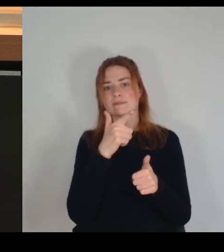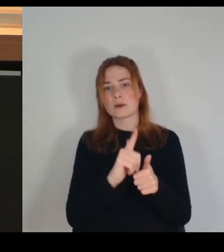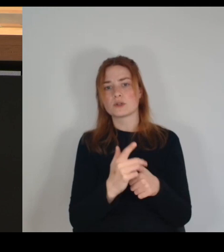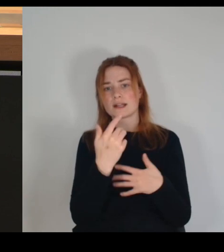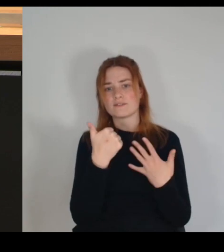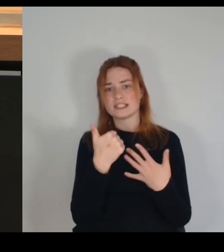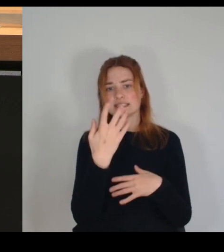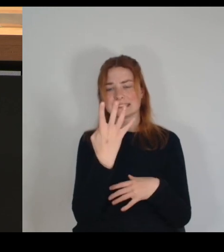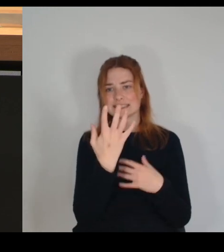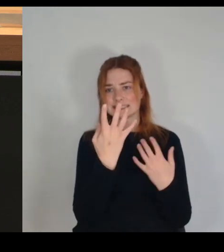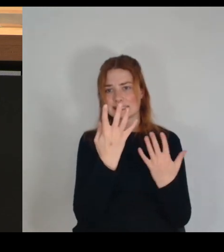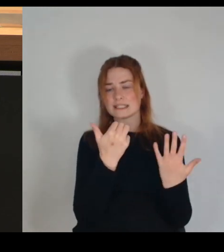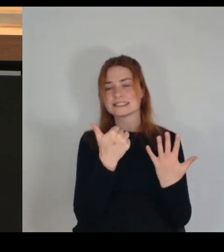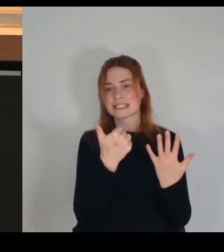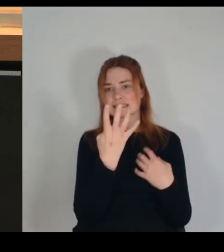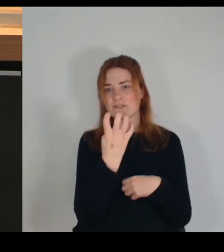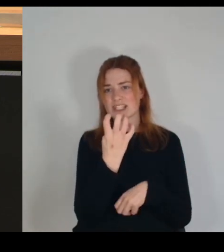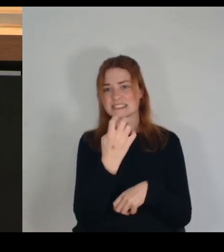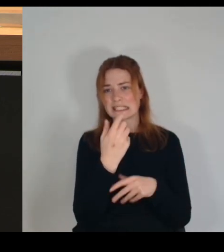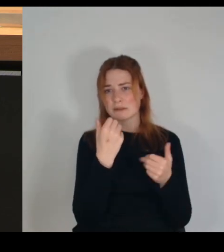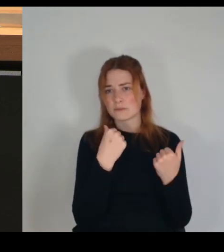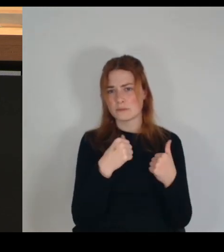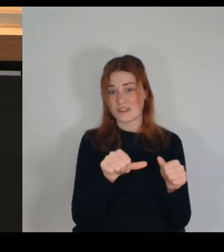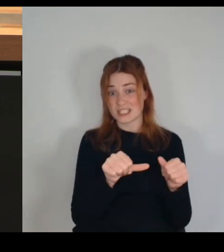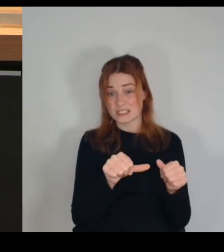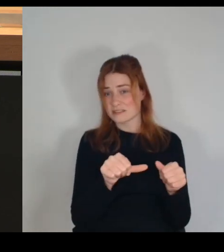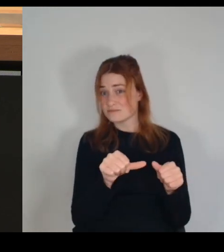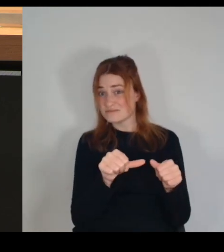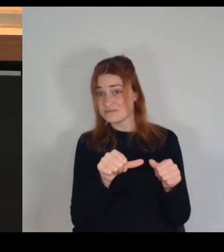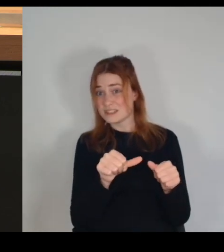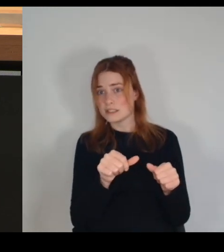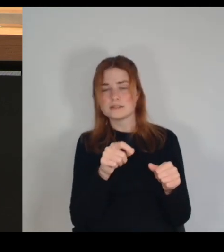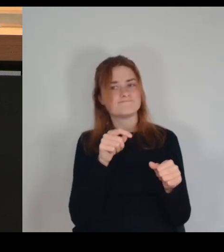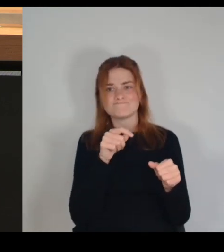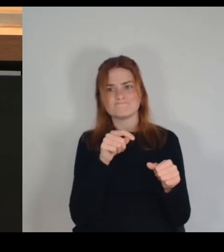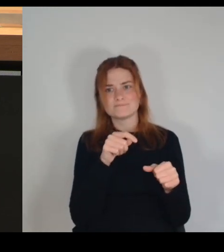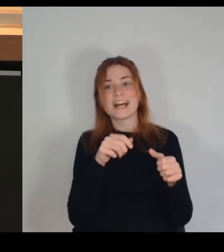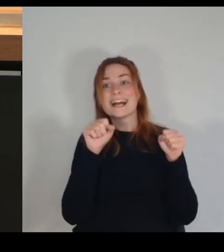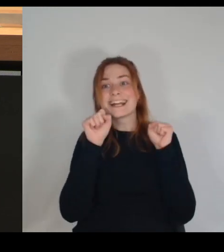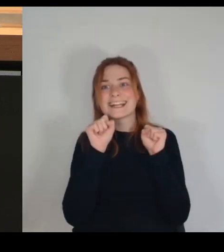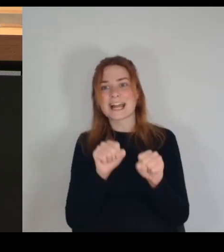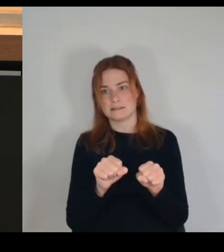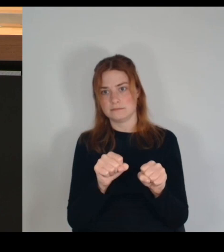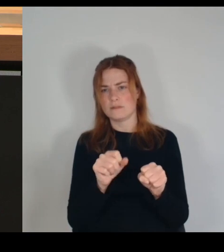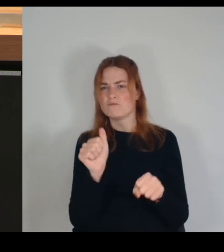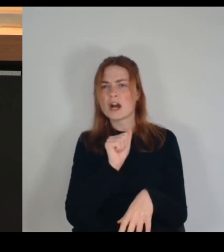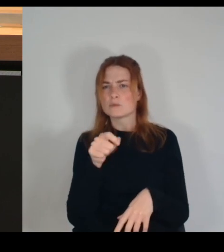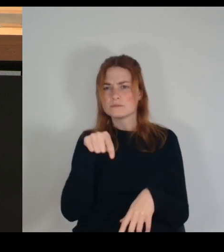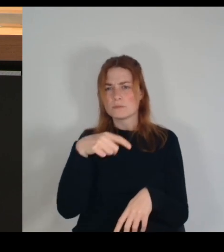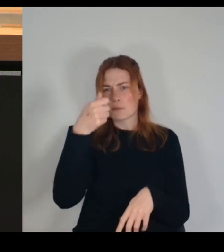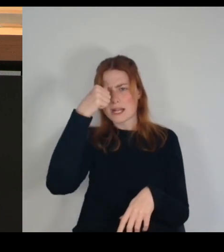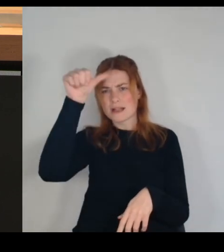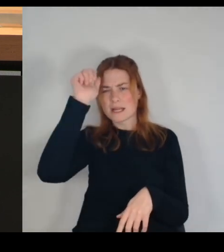mit so viel Verve hier in Berlin? Und wenn das für Migranten geht, warum geht das Sonderbaurecht dann nicht für Einheimische?